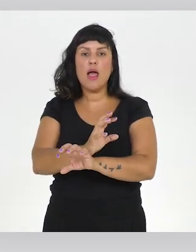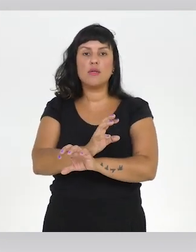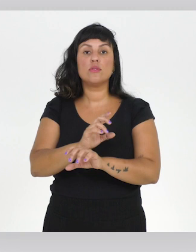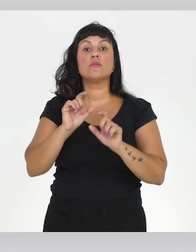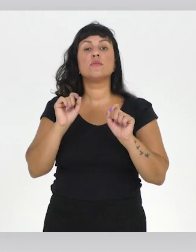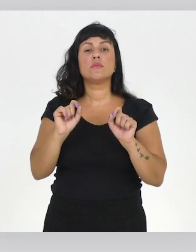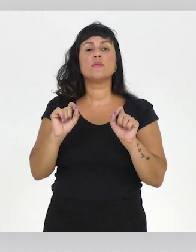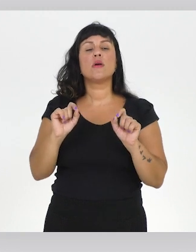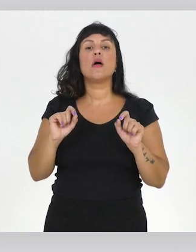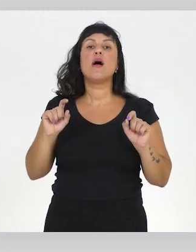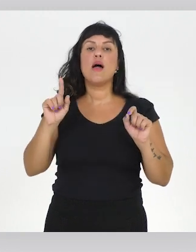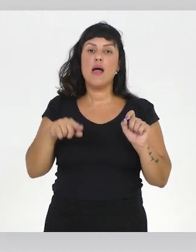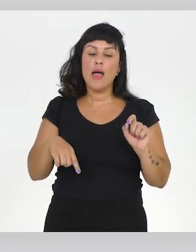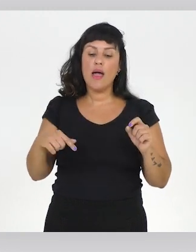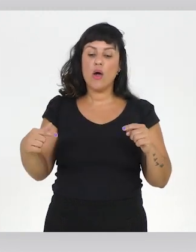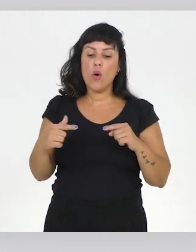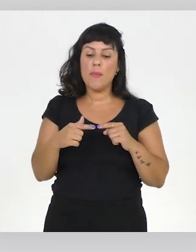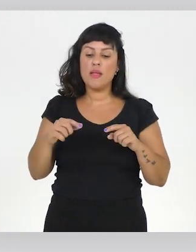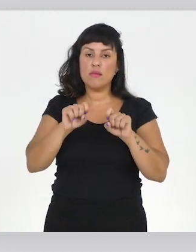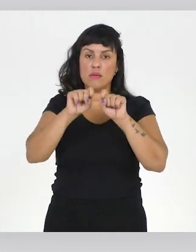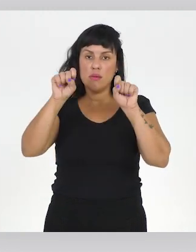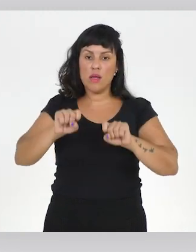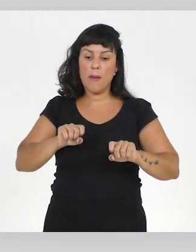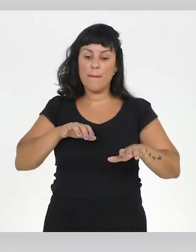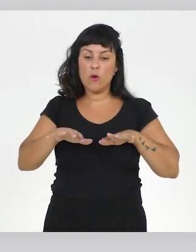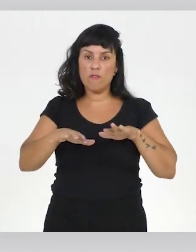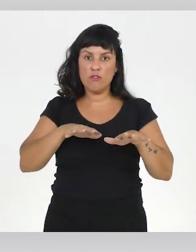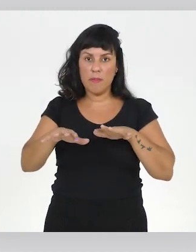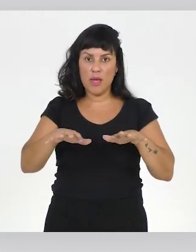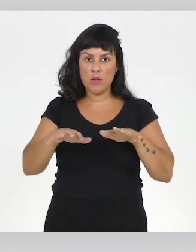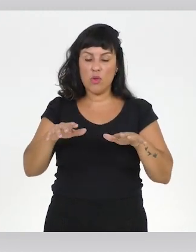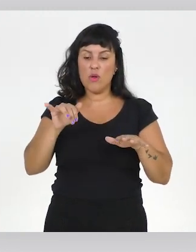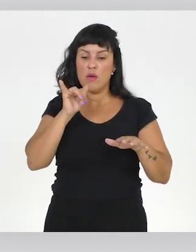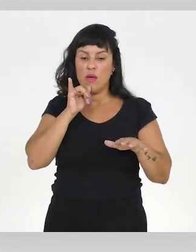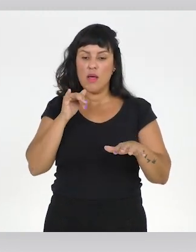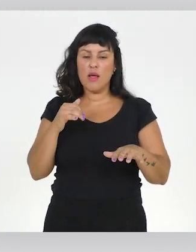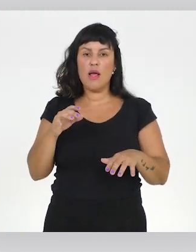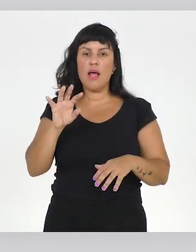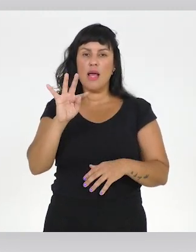ao sistema de movimento, como as tensões musculares, os pontos gatilho,